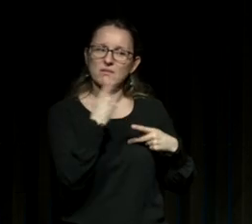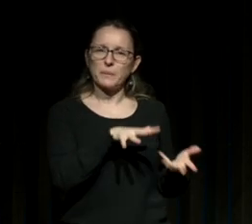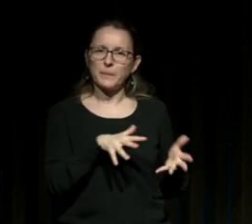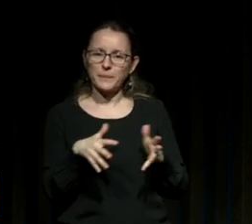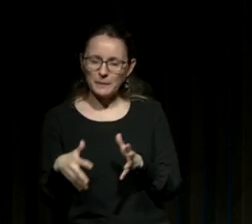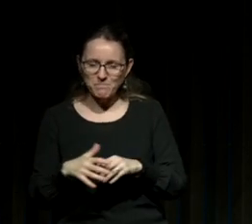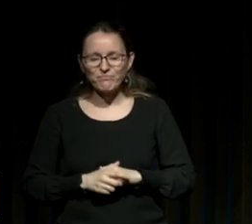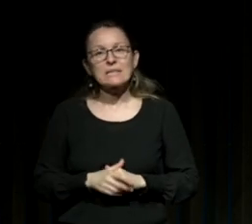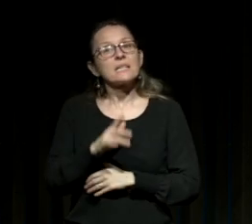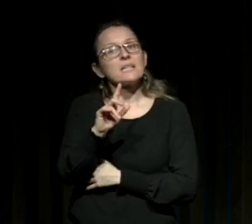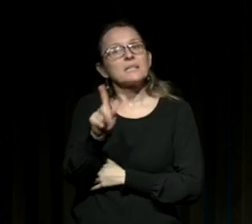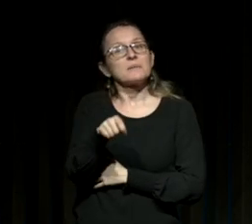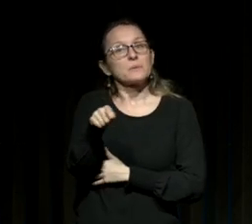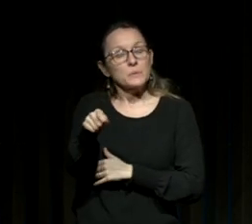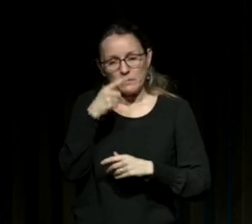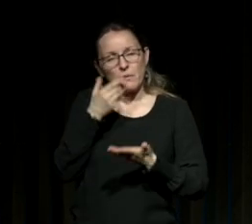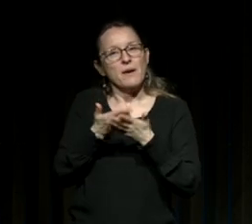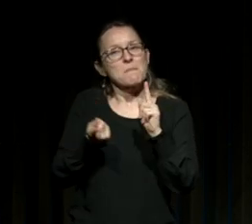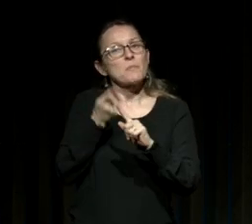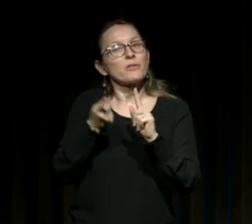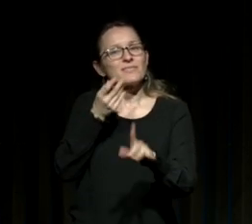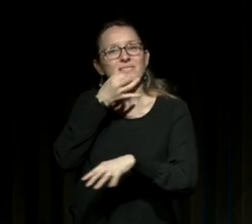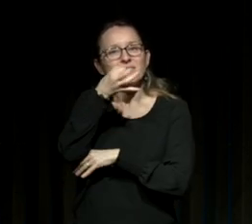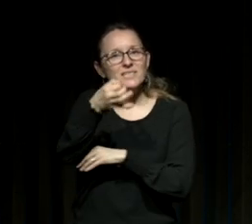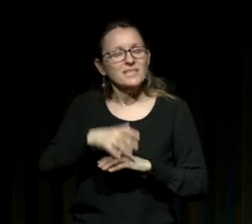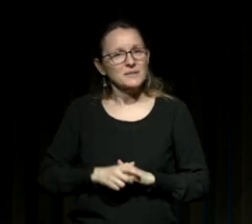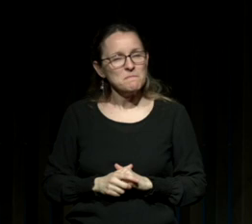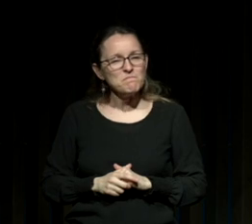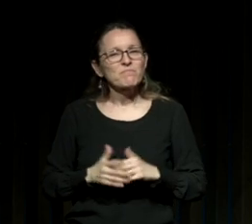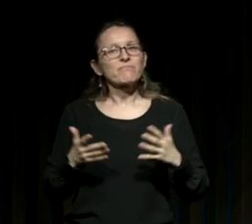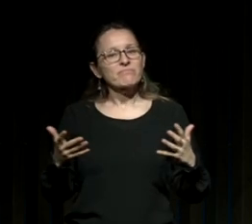sûr dans le contexte il me semblait important de dire un tout petit mot des liens entre l'obésité